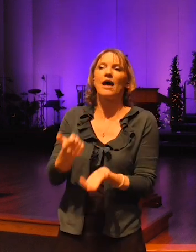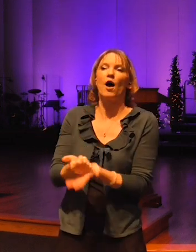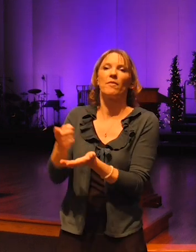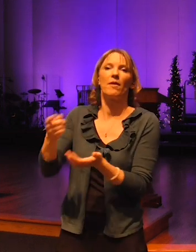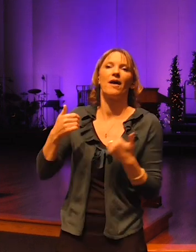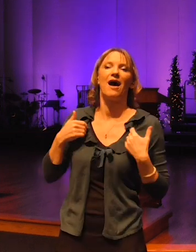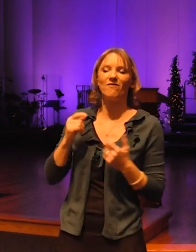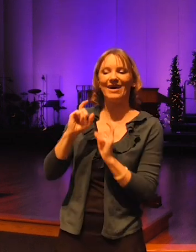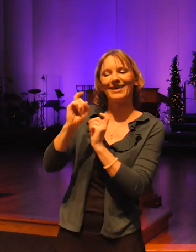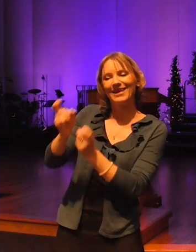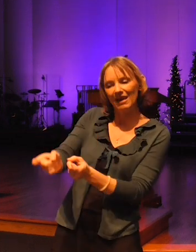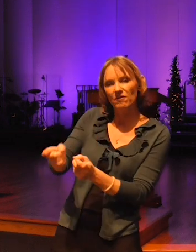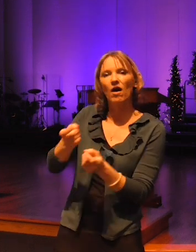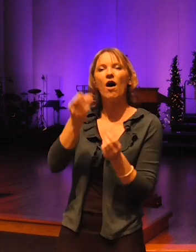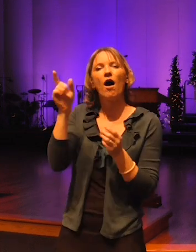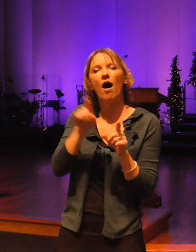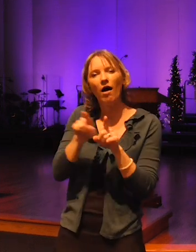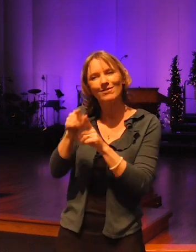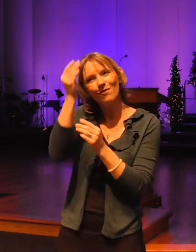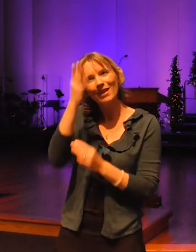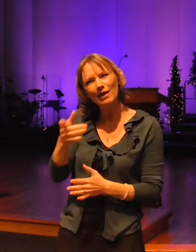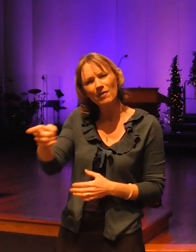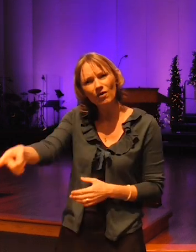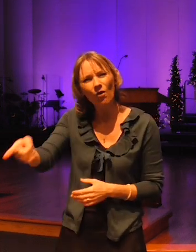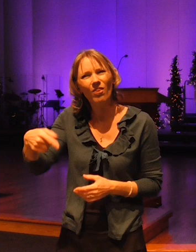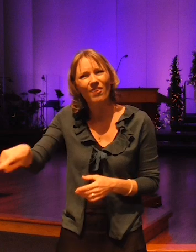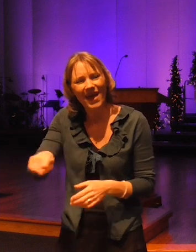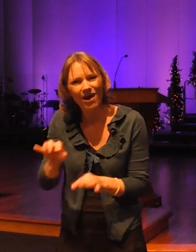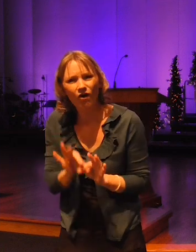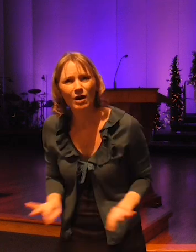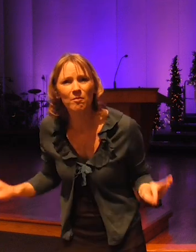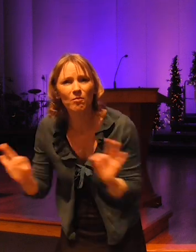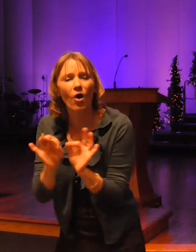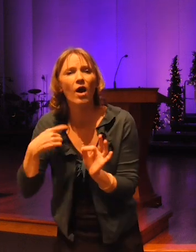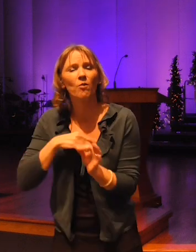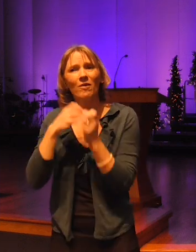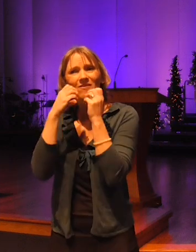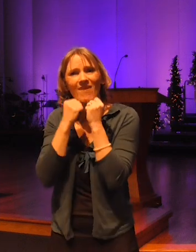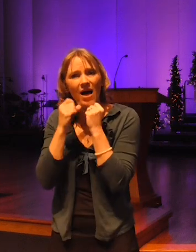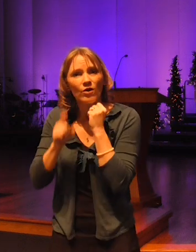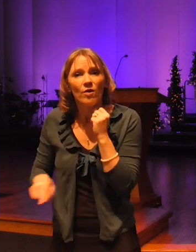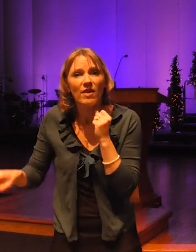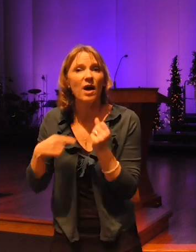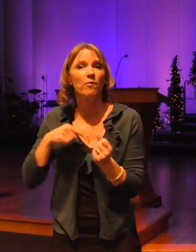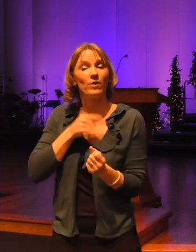les hacemos saber que son importantes, los valoramos, los vemos y los animamos,